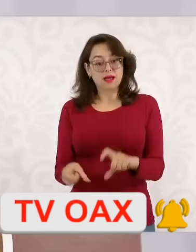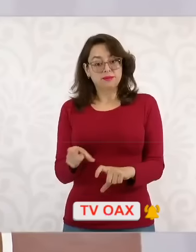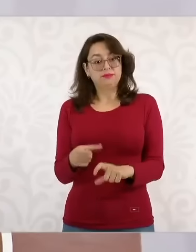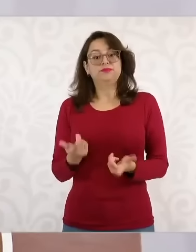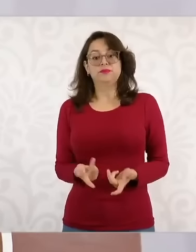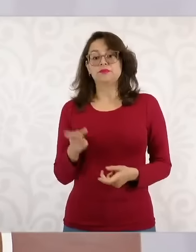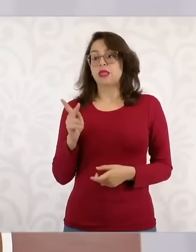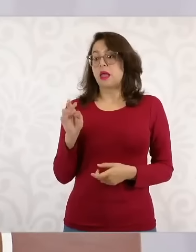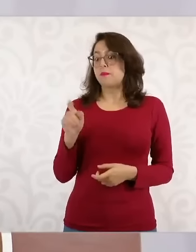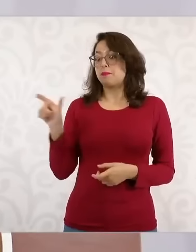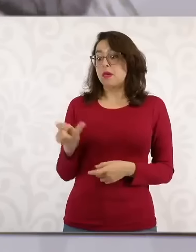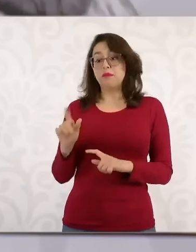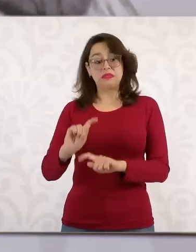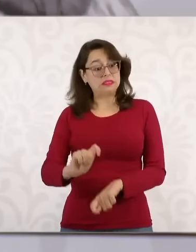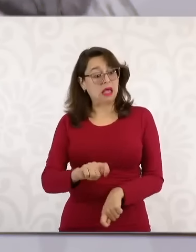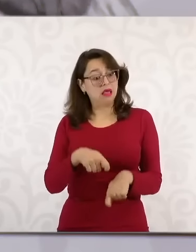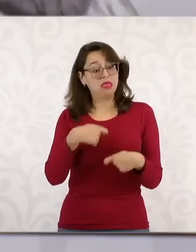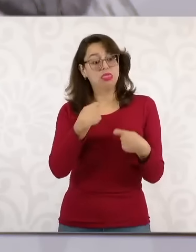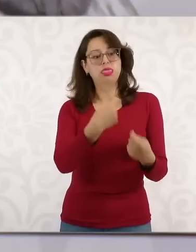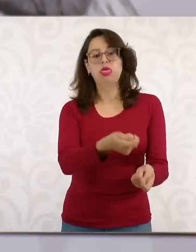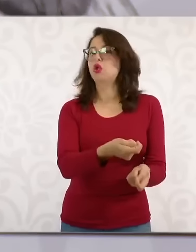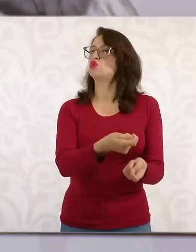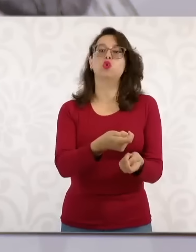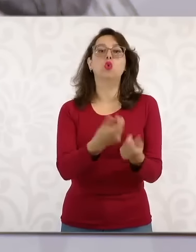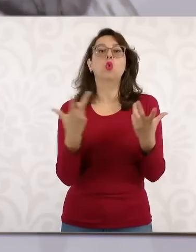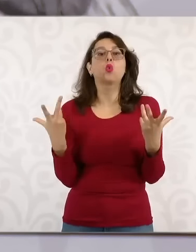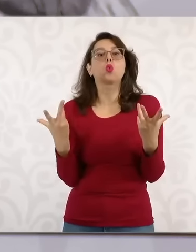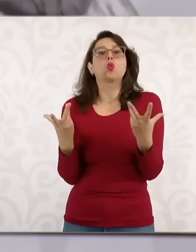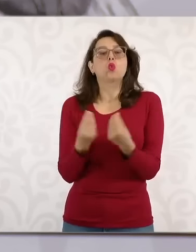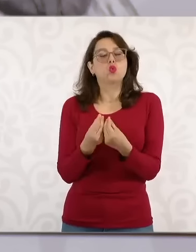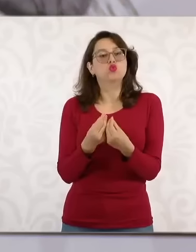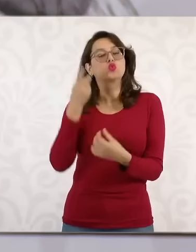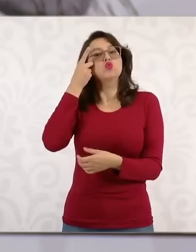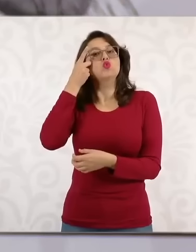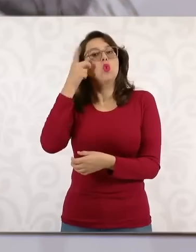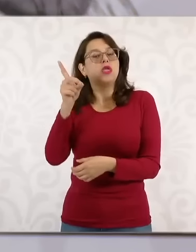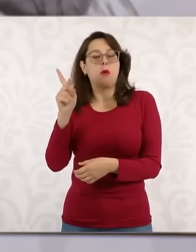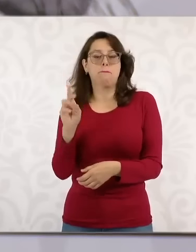la concesión, o sea, no se concesiona, sino Pemex sigue teniendo la propiedad y se permite algo